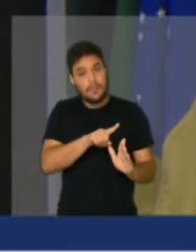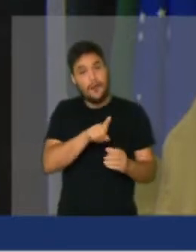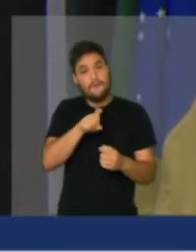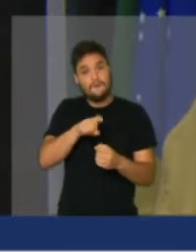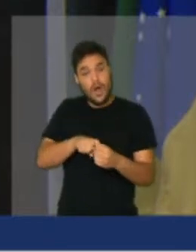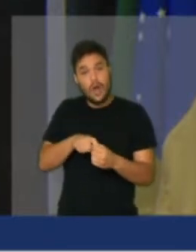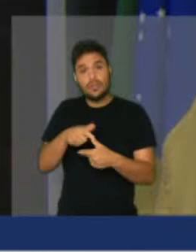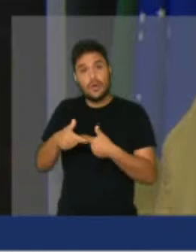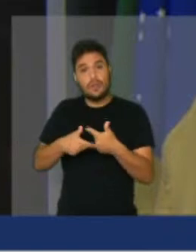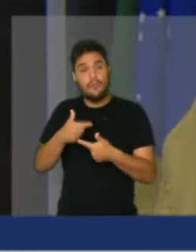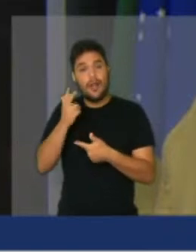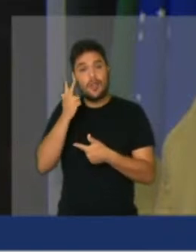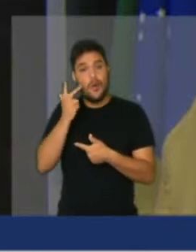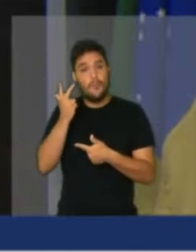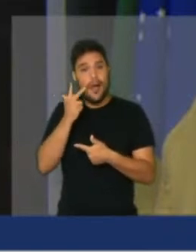TOMANDO TODAS AS PRECAUÇÕES. SE A GENTE NÃO APROVAR ESSE